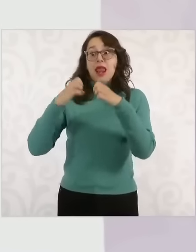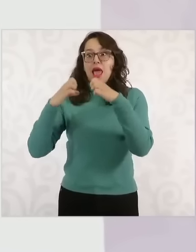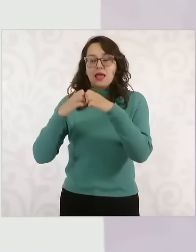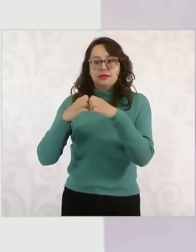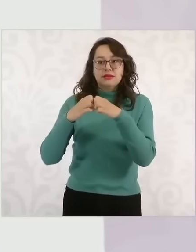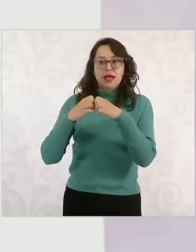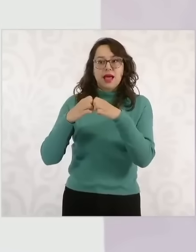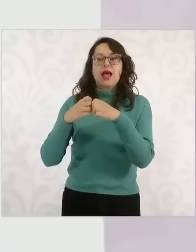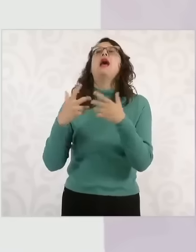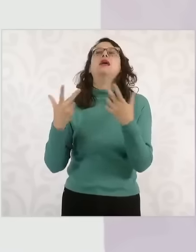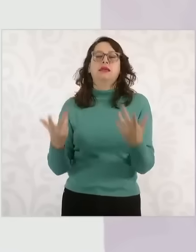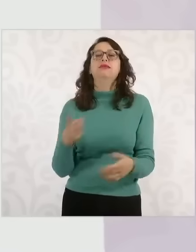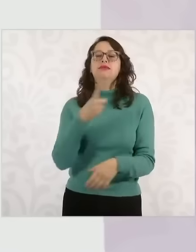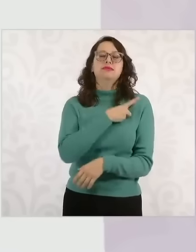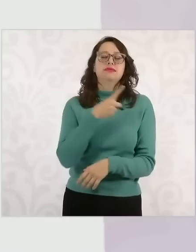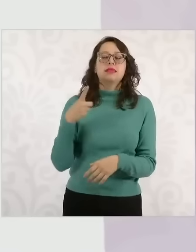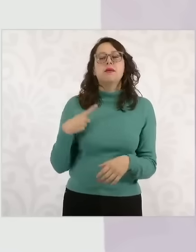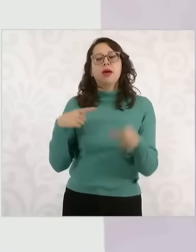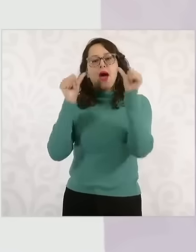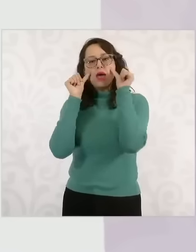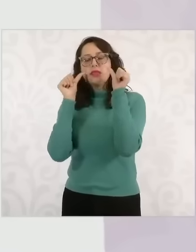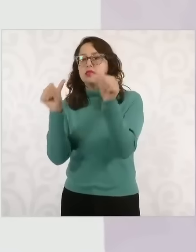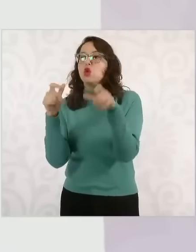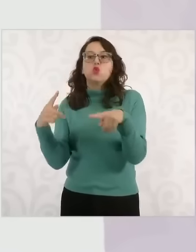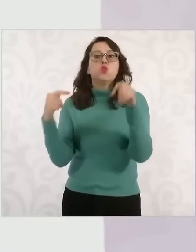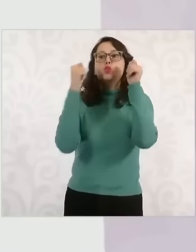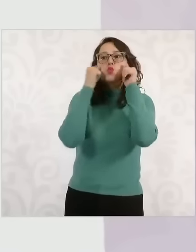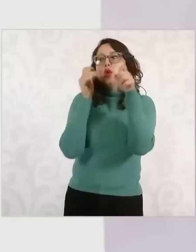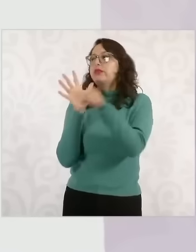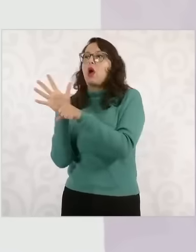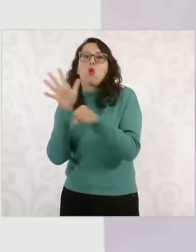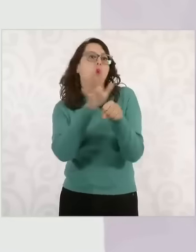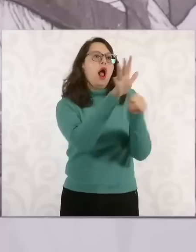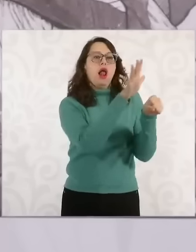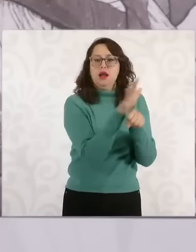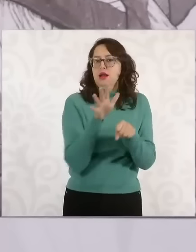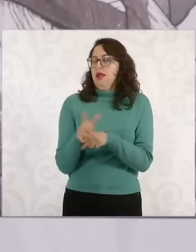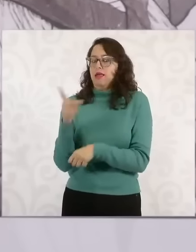aunque no tenga tu derecho a bien y está en urgencias, pues tiene que ser atendida